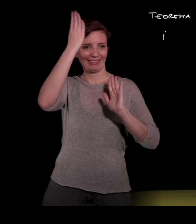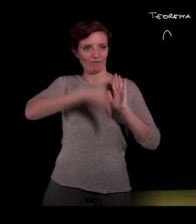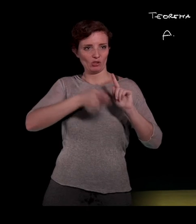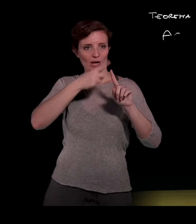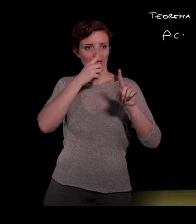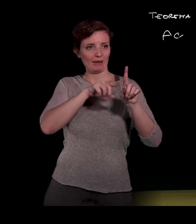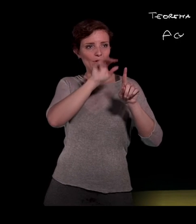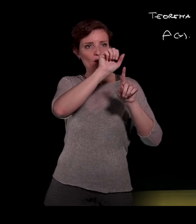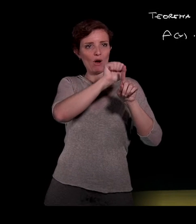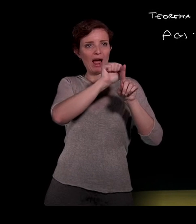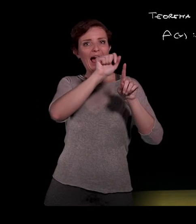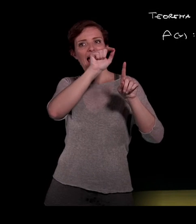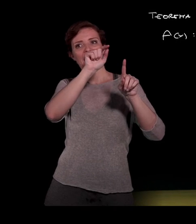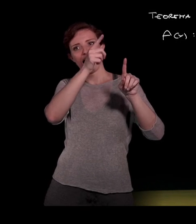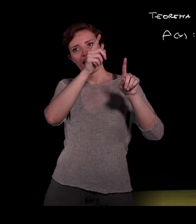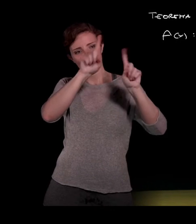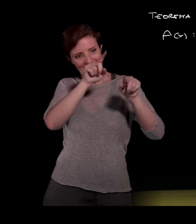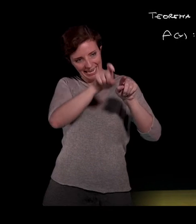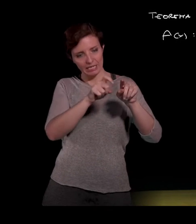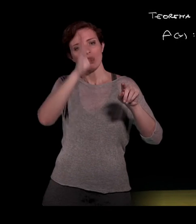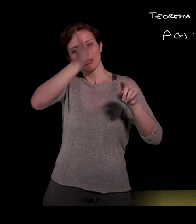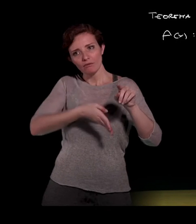(LEGGE LA DIVISIONE)